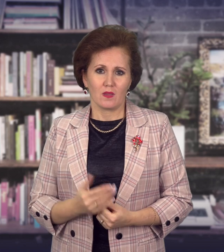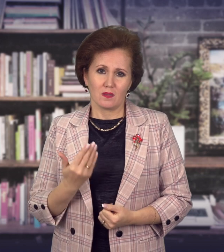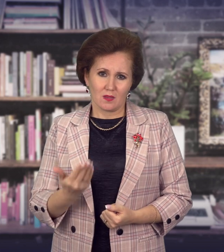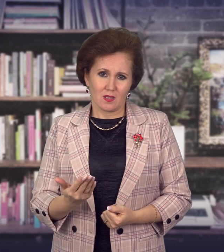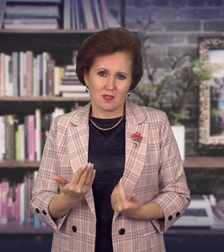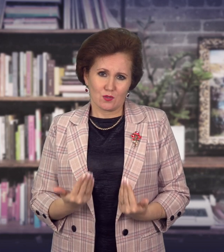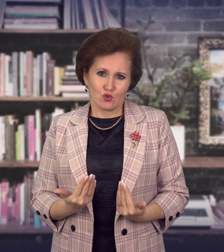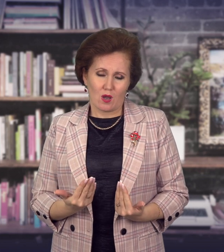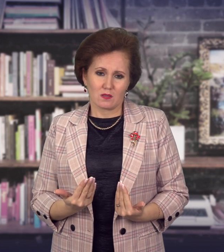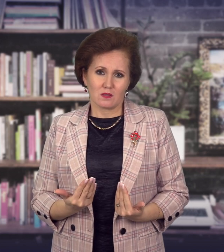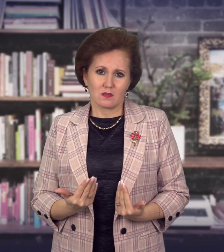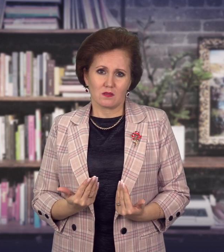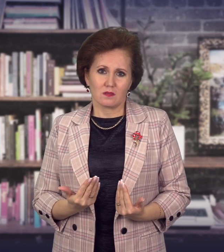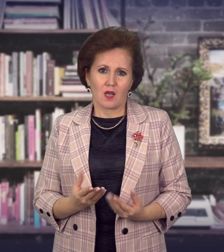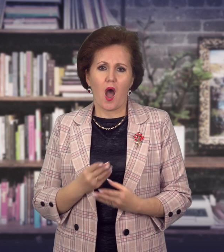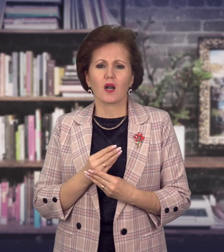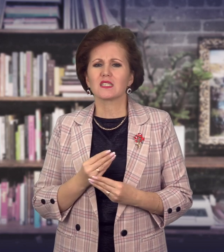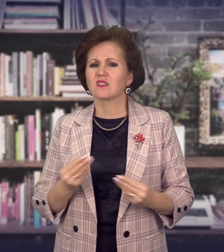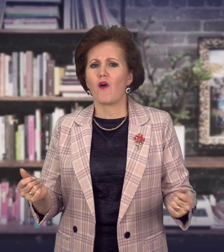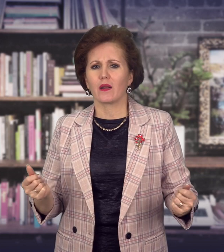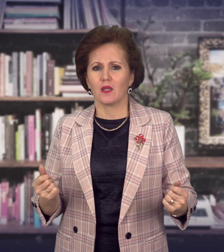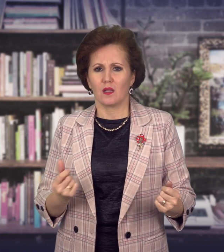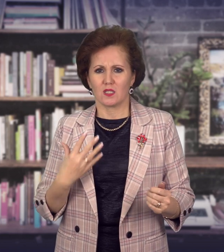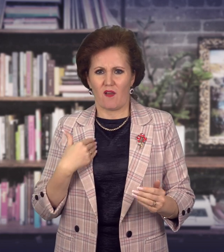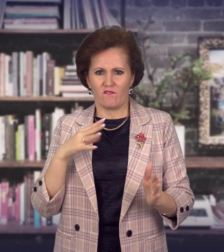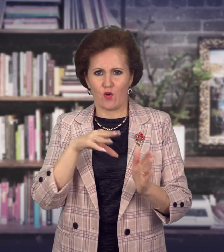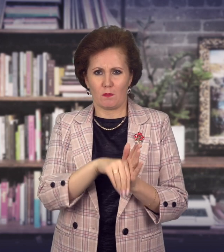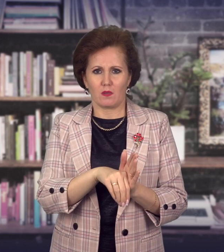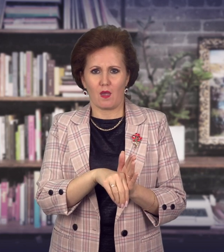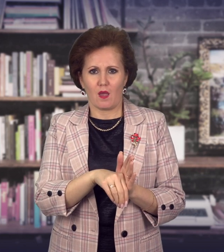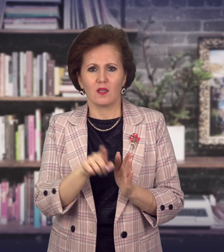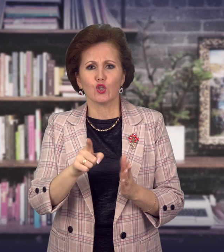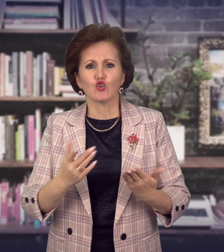А ты сейчас растворился во мне.